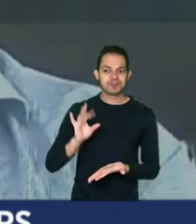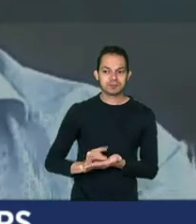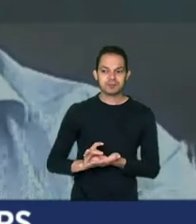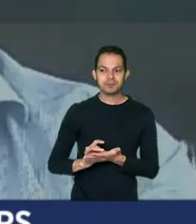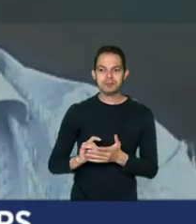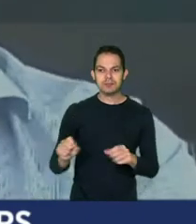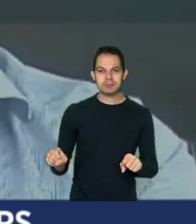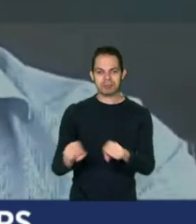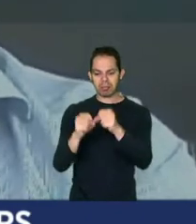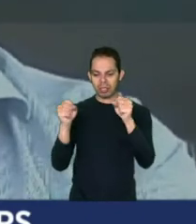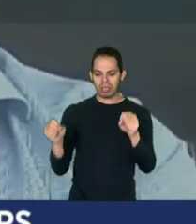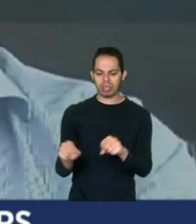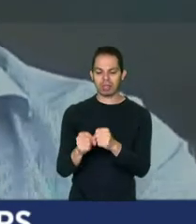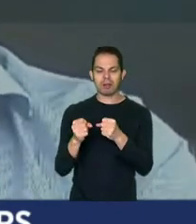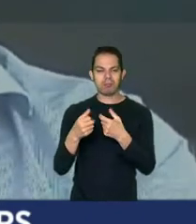É QUE ESSE DESASTRE NO BRASIL